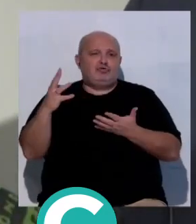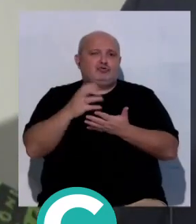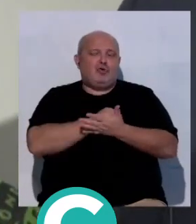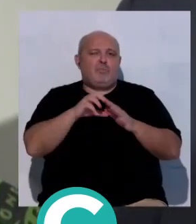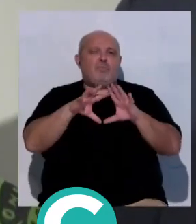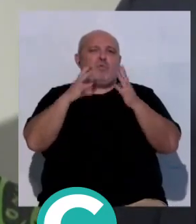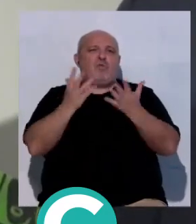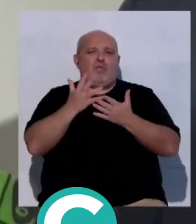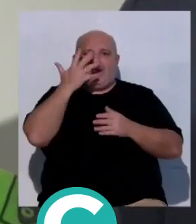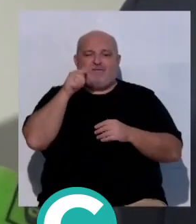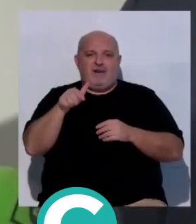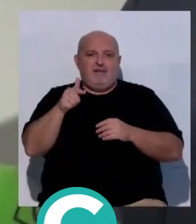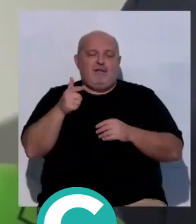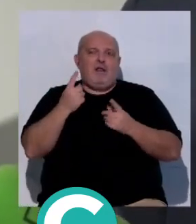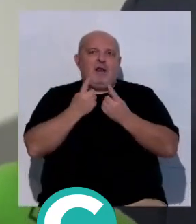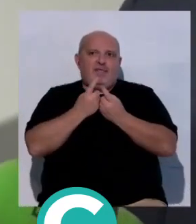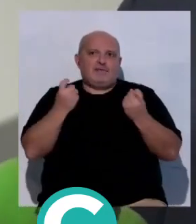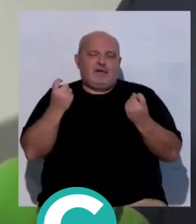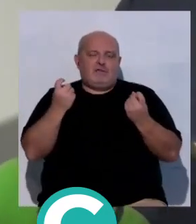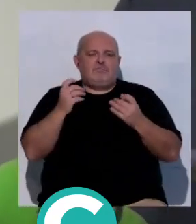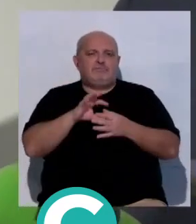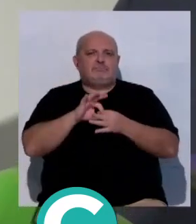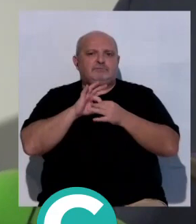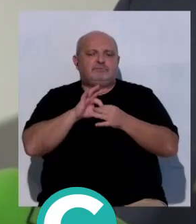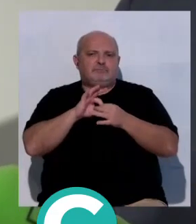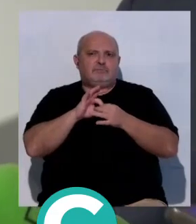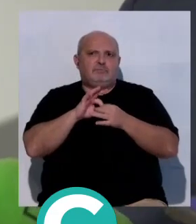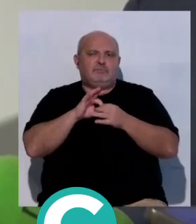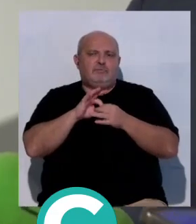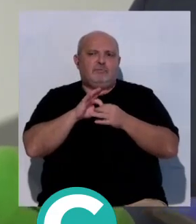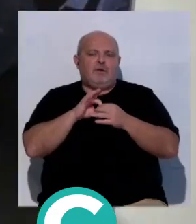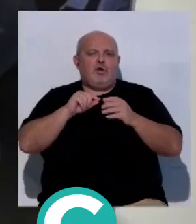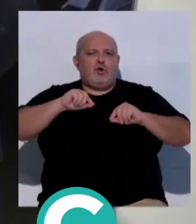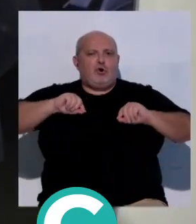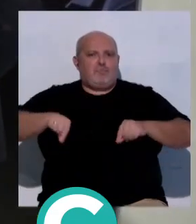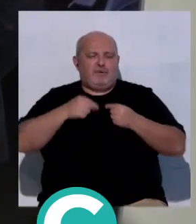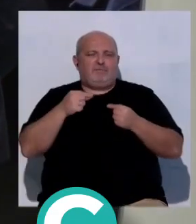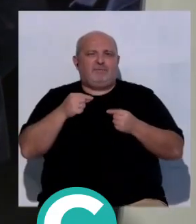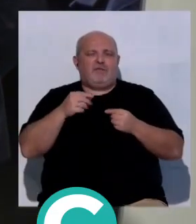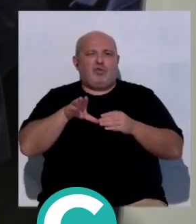del naval pero era necesario vincularlo a través de un de un convenio el tema de la documentación